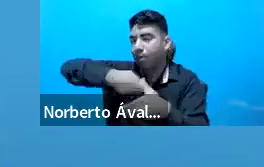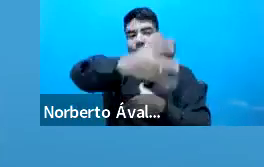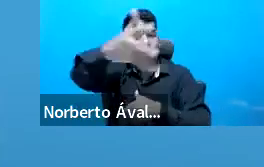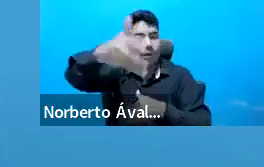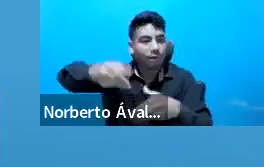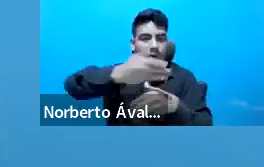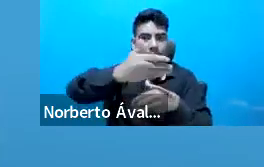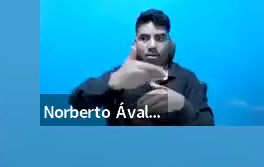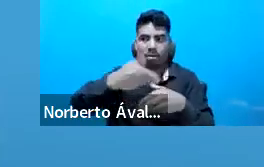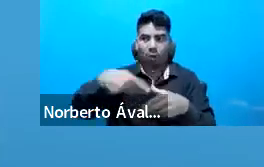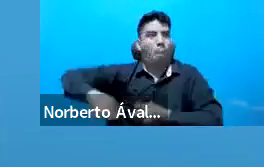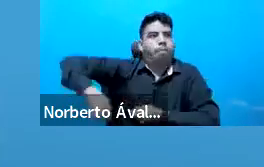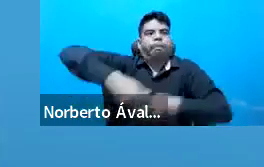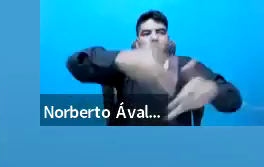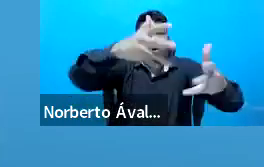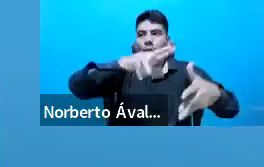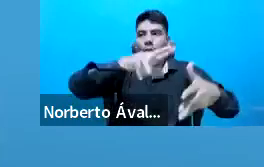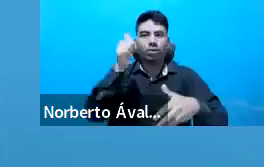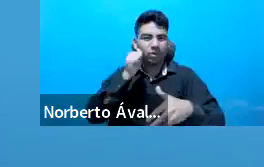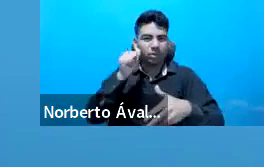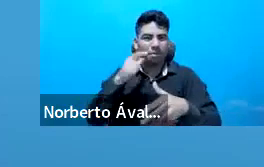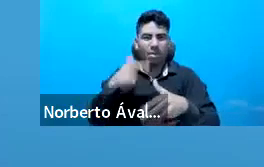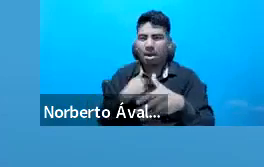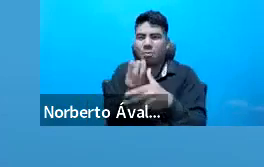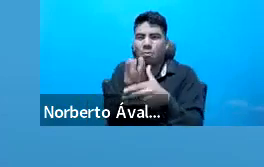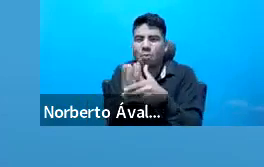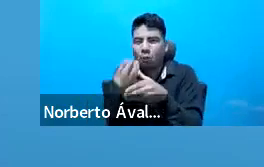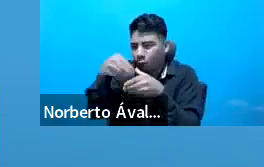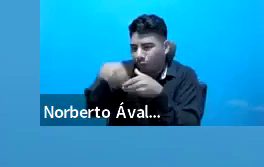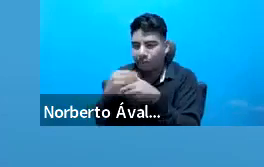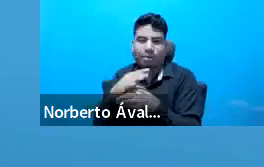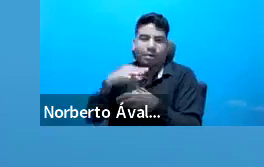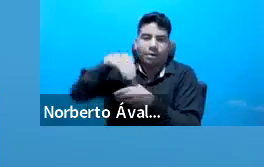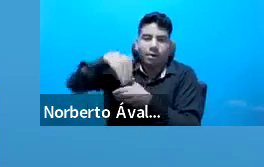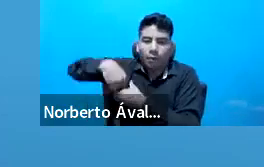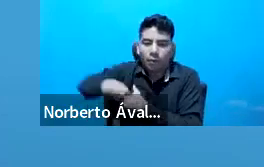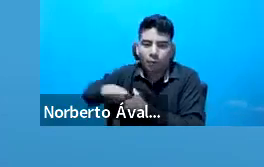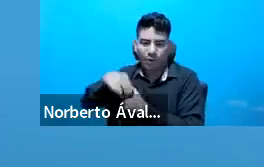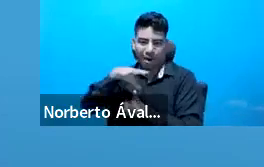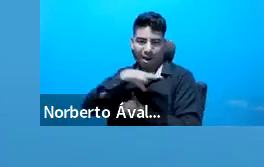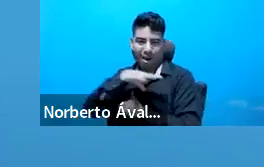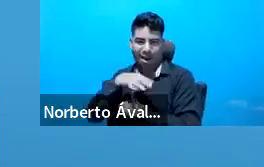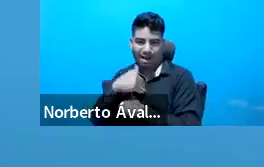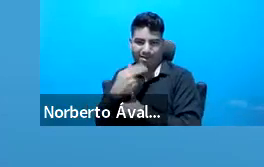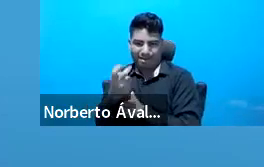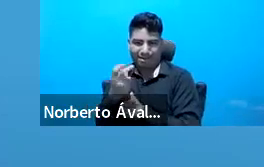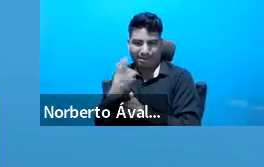tienen qué que guardar algo algo